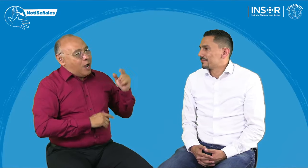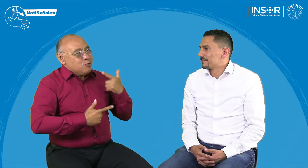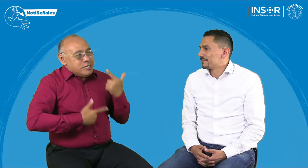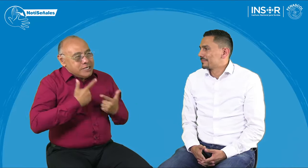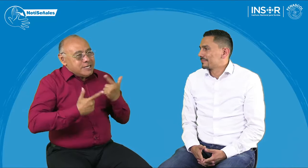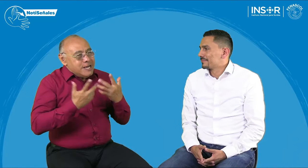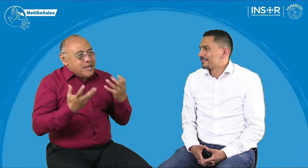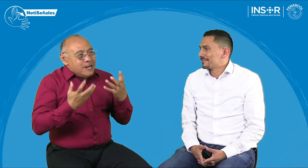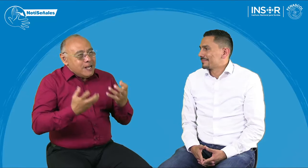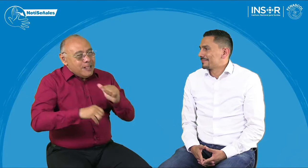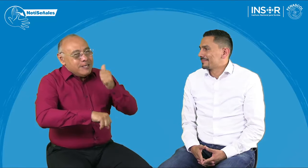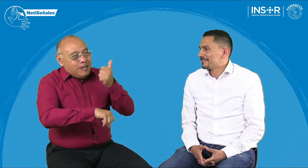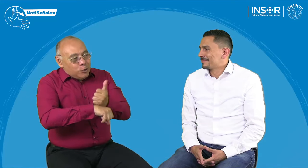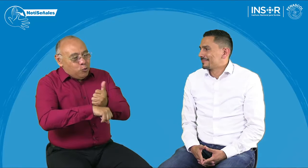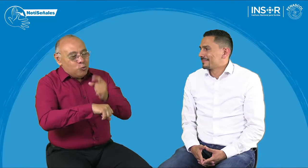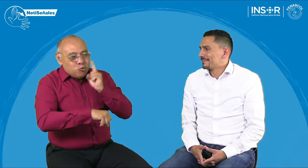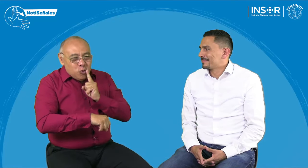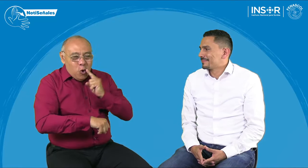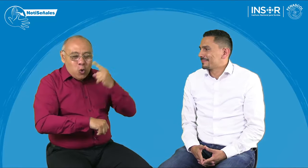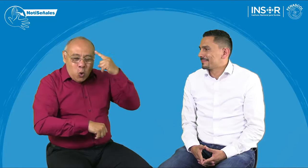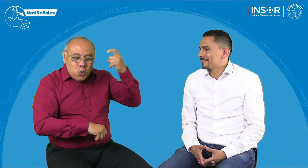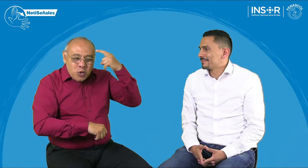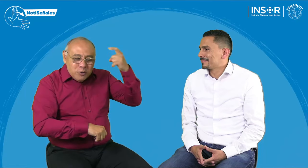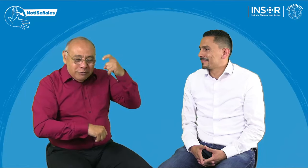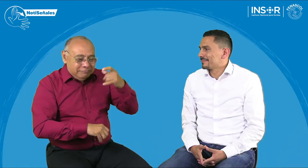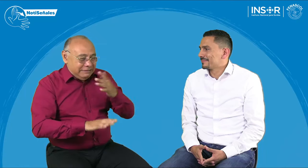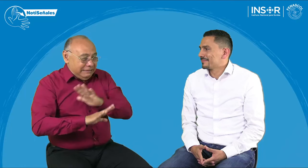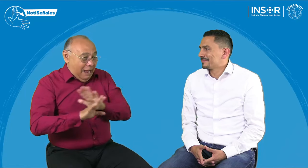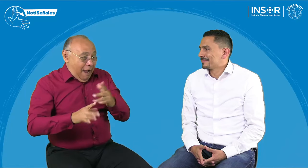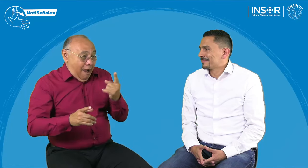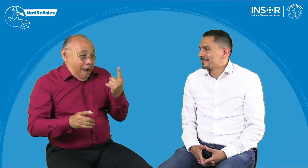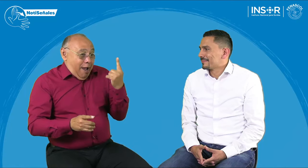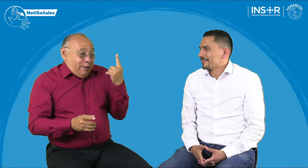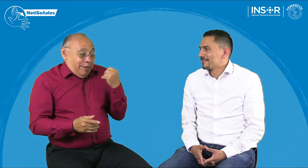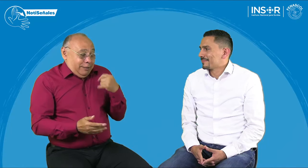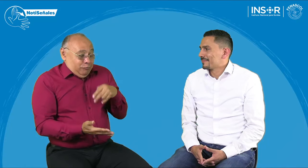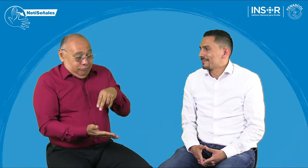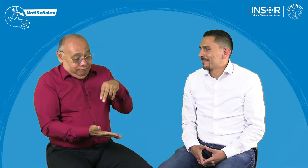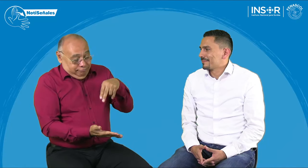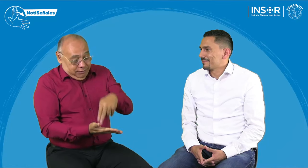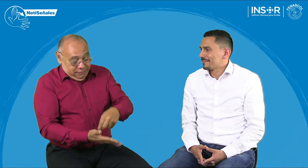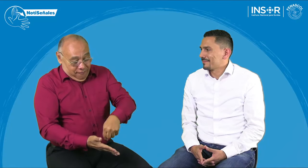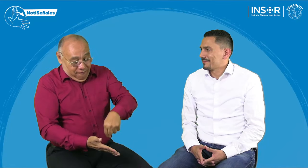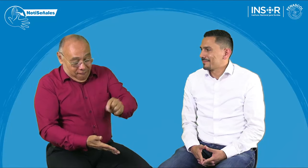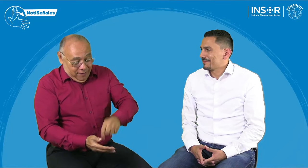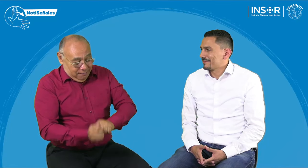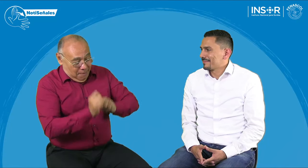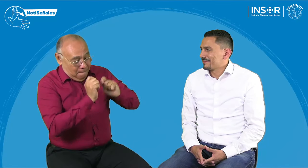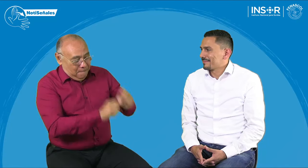Giovanni sobre otros temas. tú